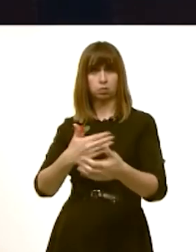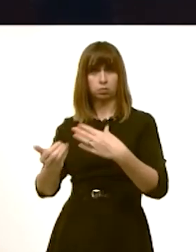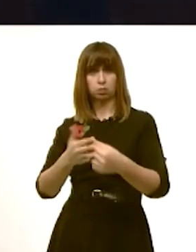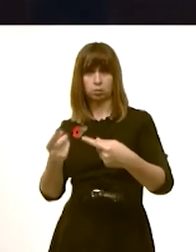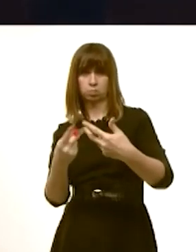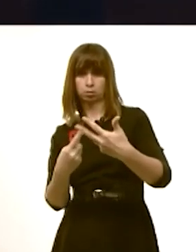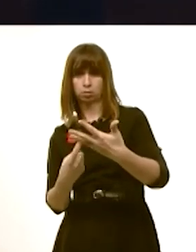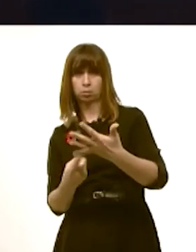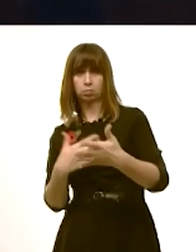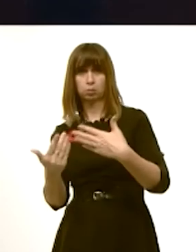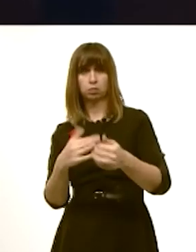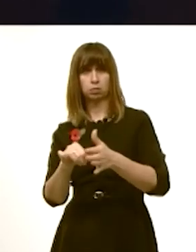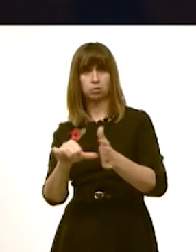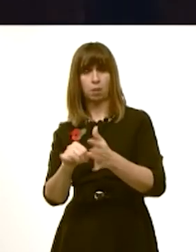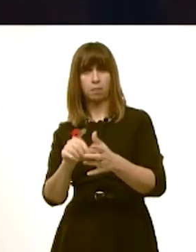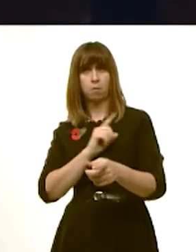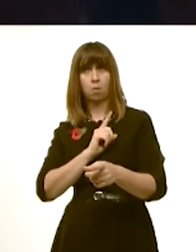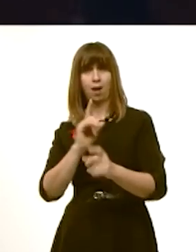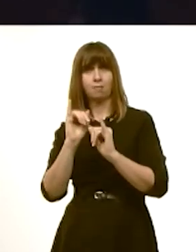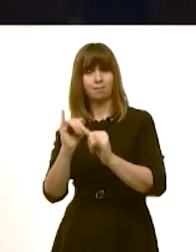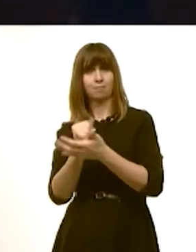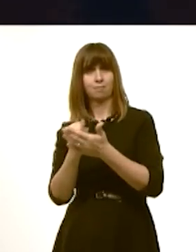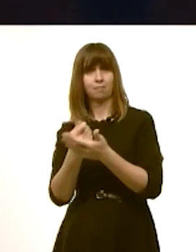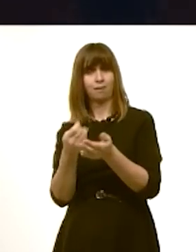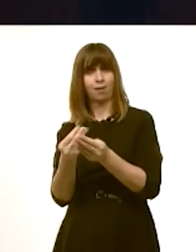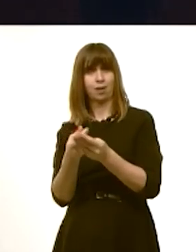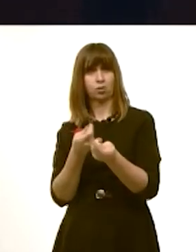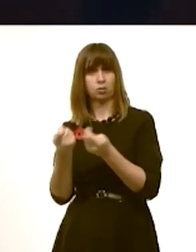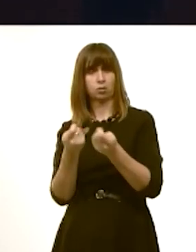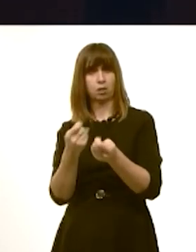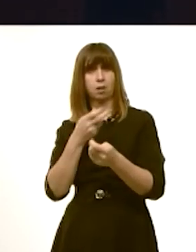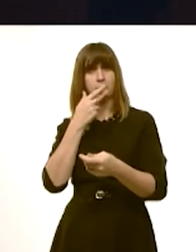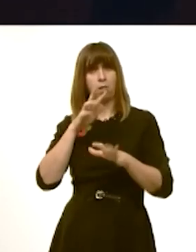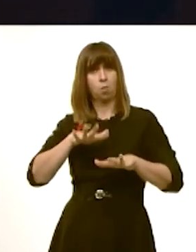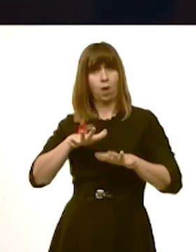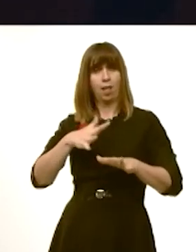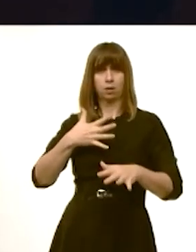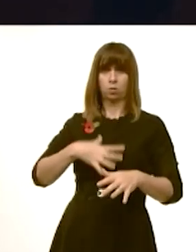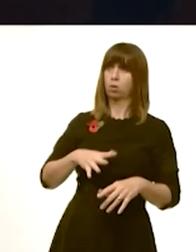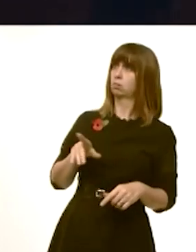A allwch chi roi addewid i bobl y gogledd na fydd y bwrdd iechyd yn cael defnyddioír